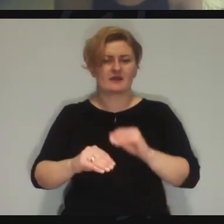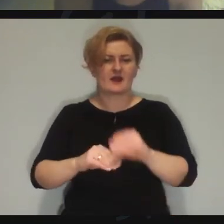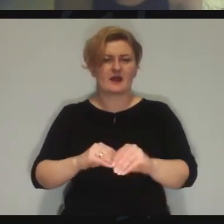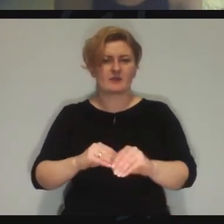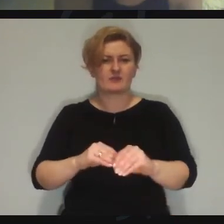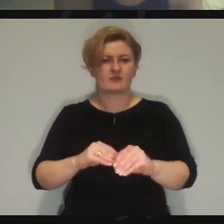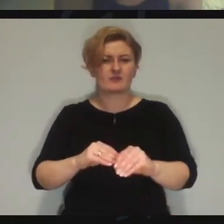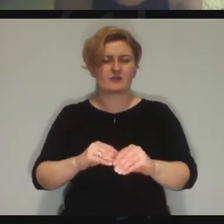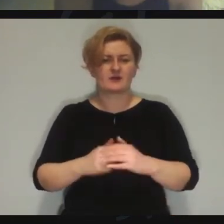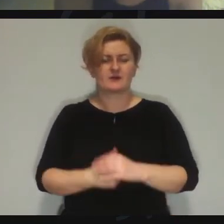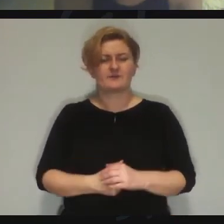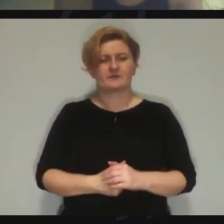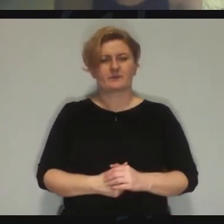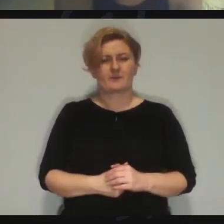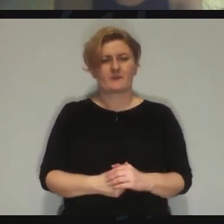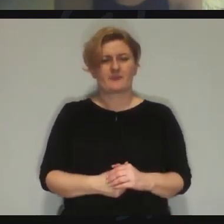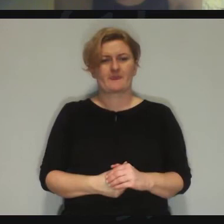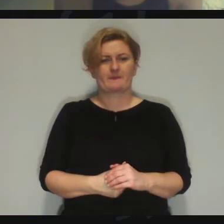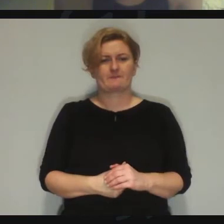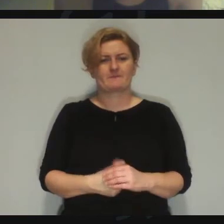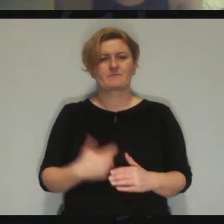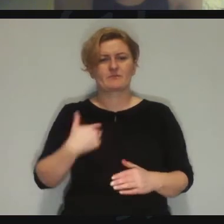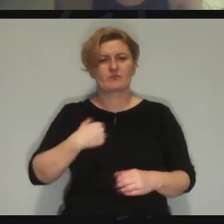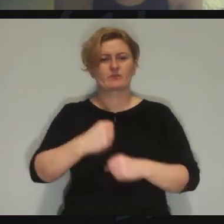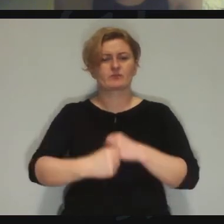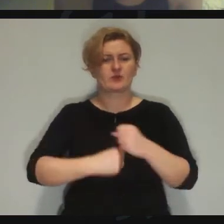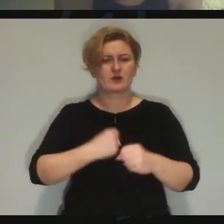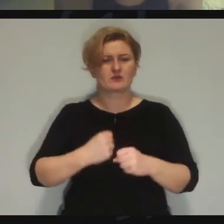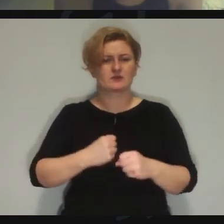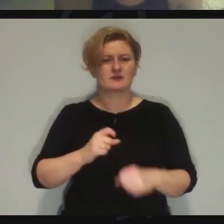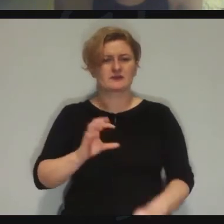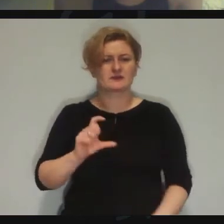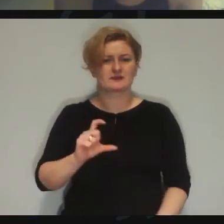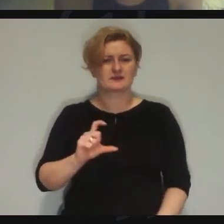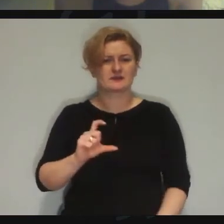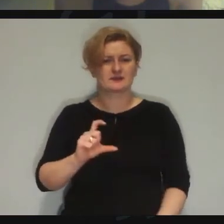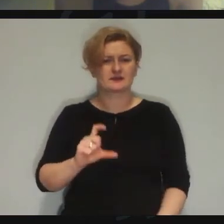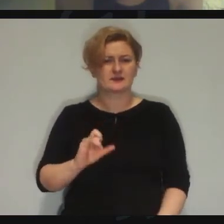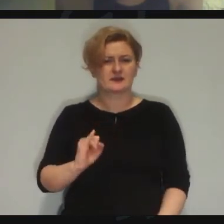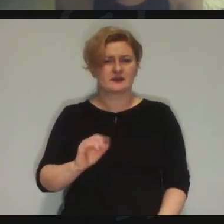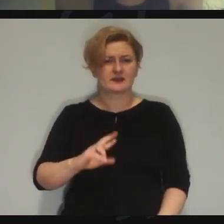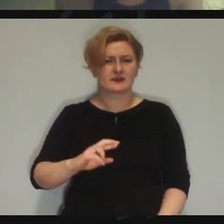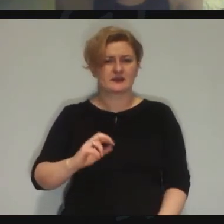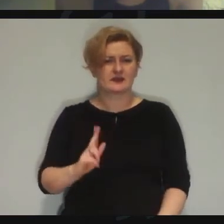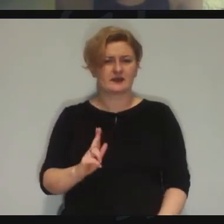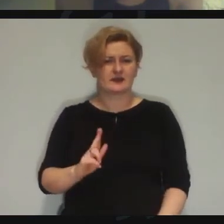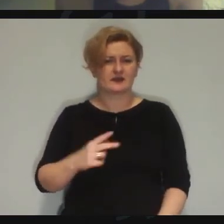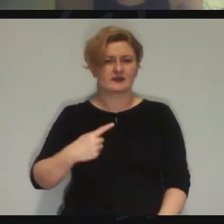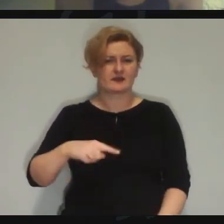Prowadziła go Dorothée Rohrer, która pracowała też w Cirque Du Soleil i uczy pedagogów cyrku.